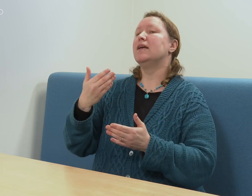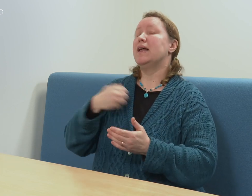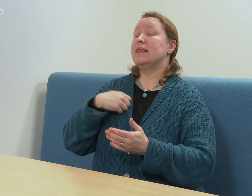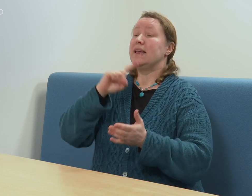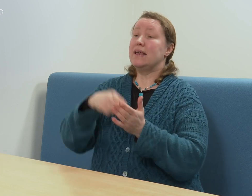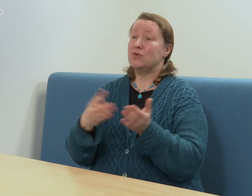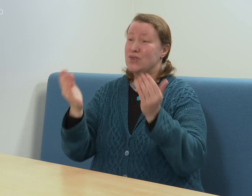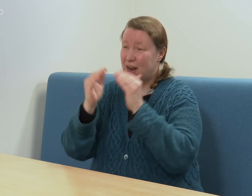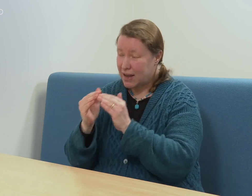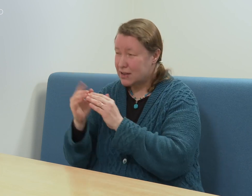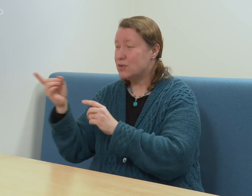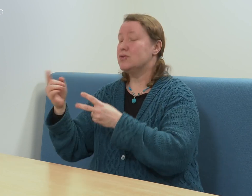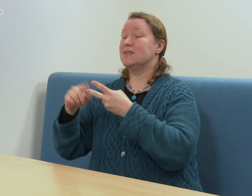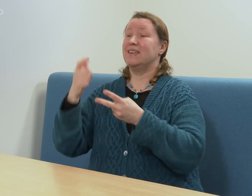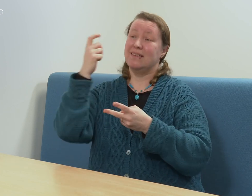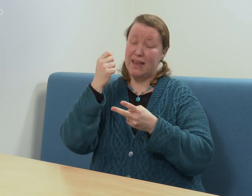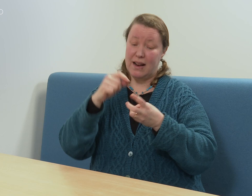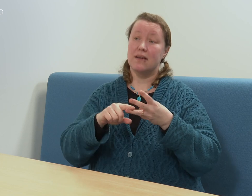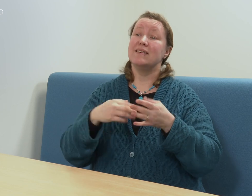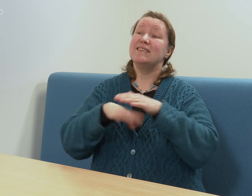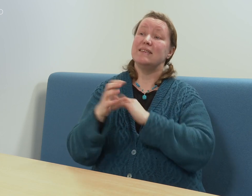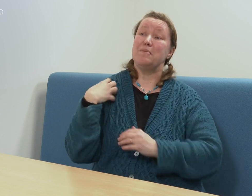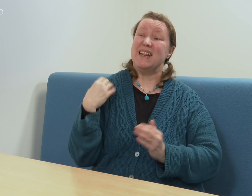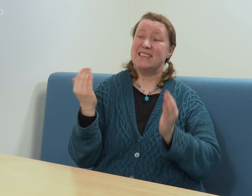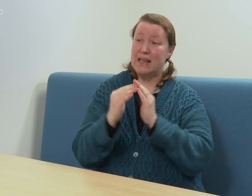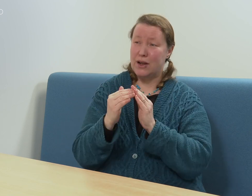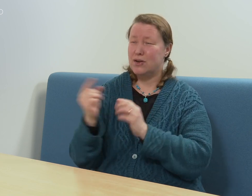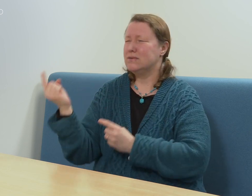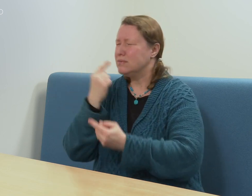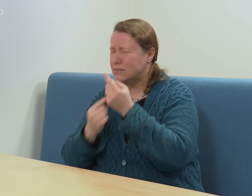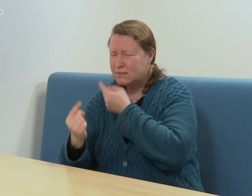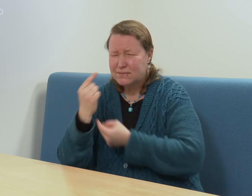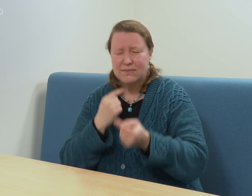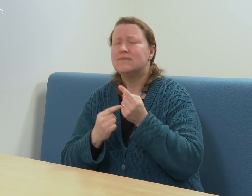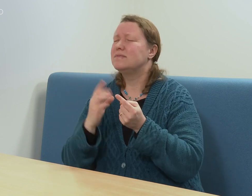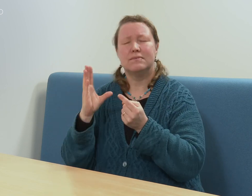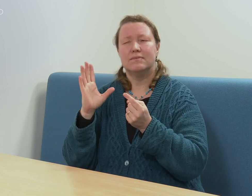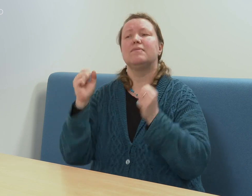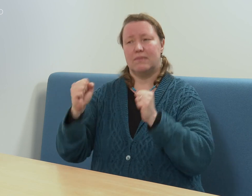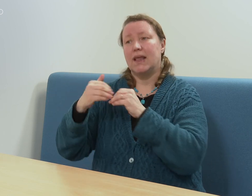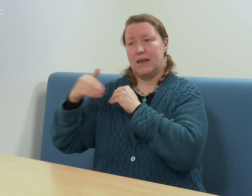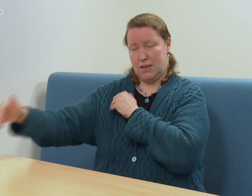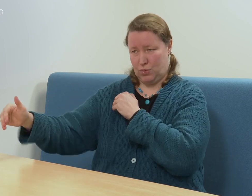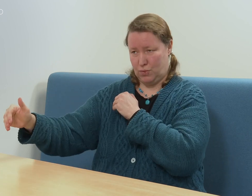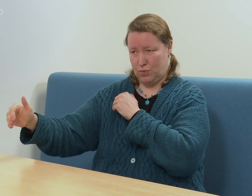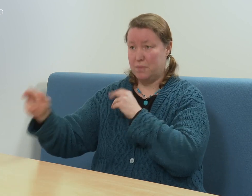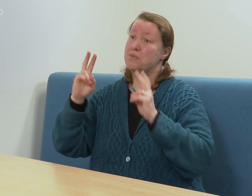mutta Hätäkeskuslaitos, Kela ja sisäministeriö - keskustelivat asiasta ja päätyivät jatkamaan palvelun tarjoamista.